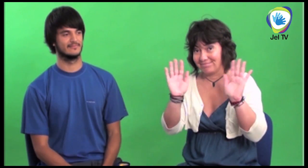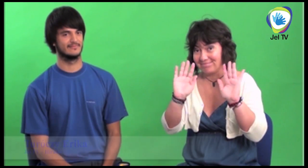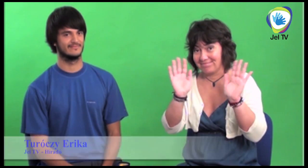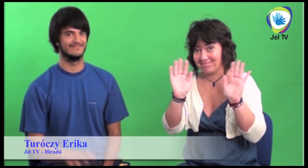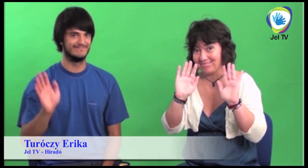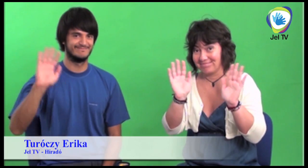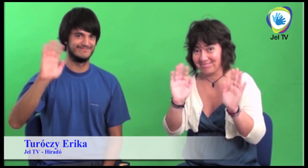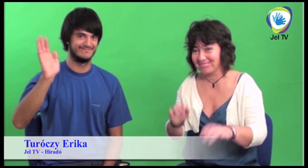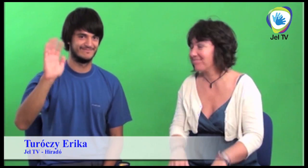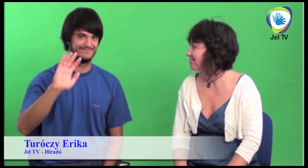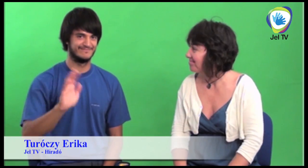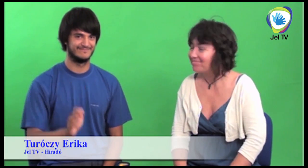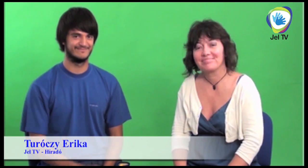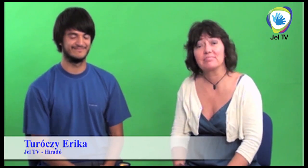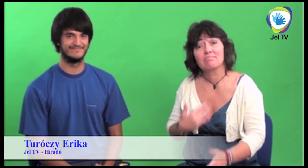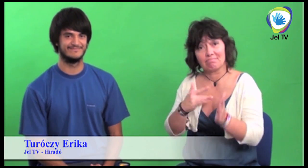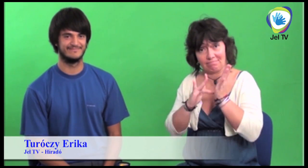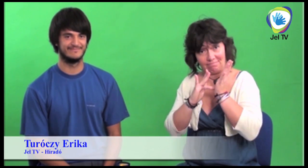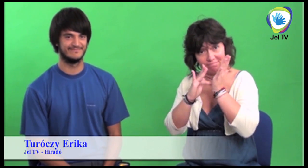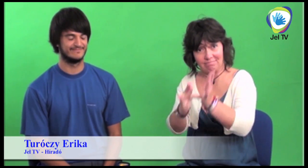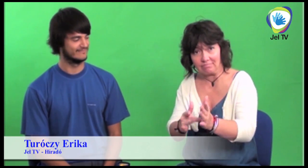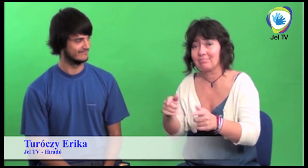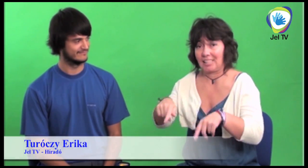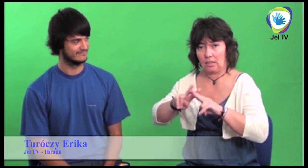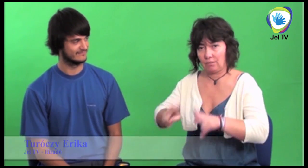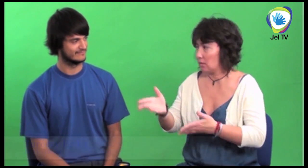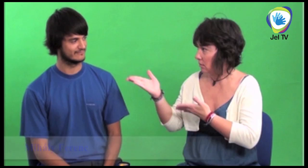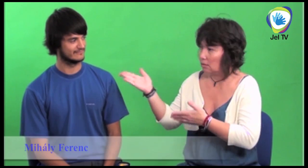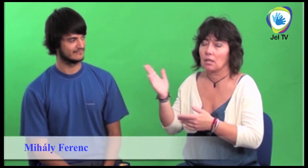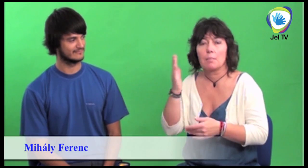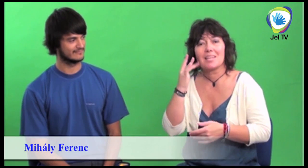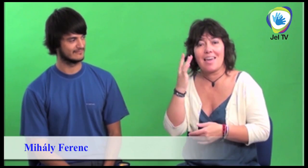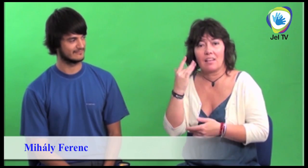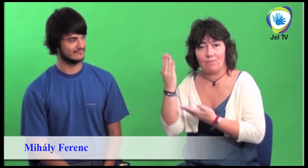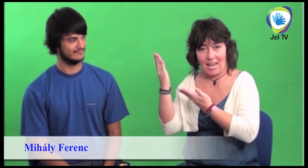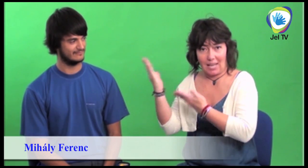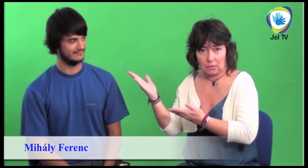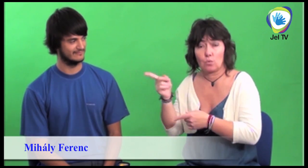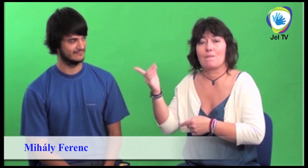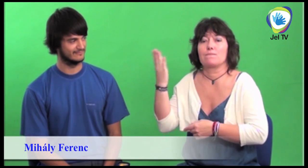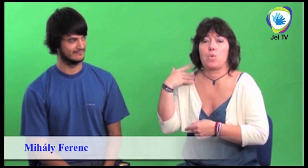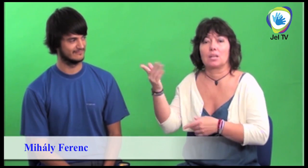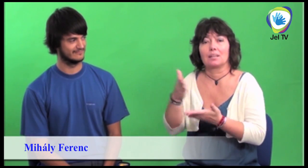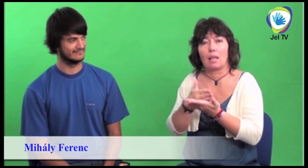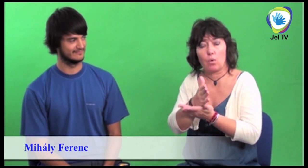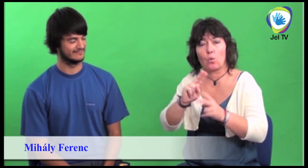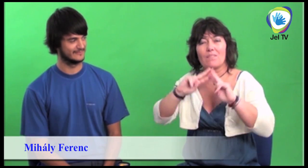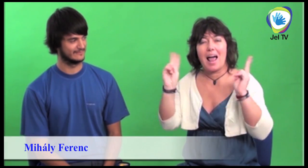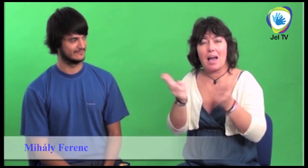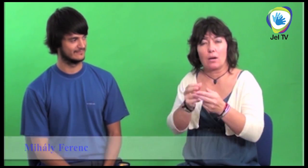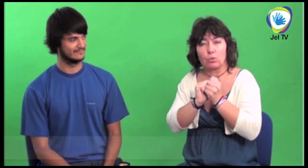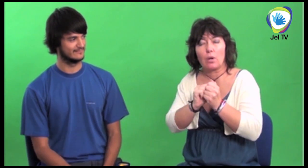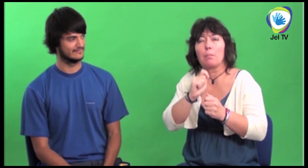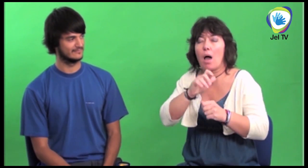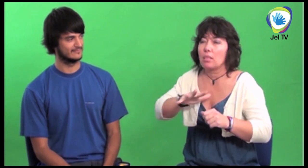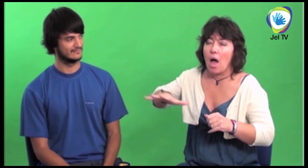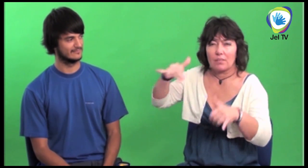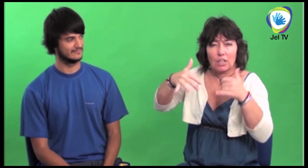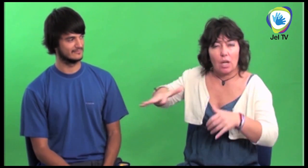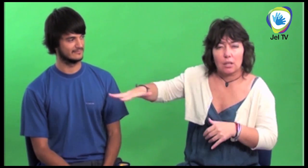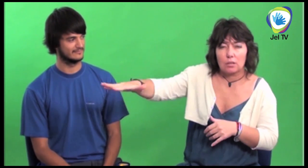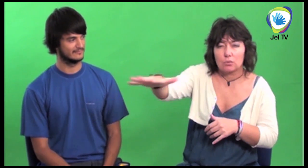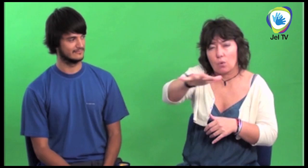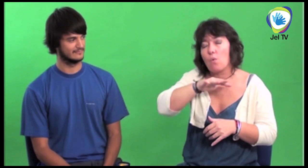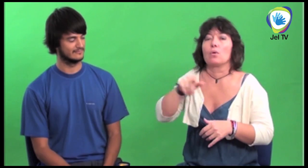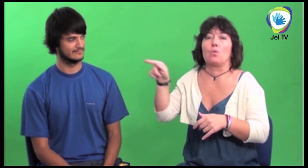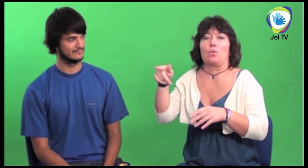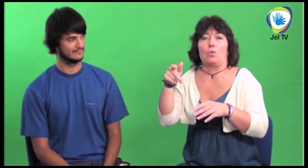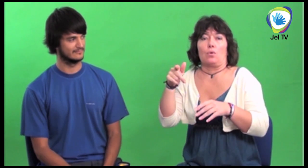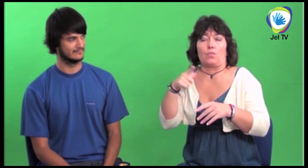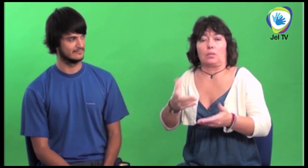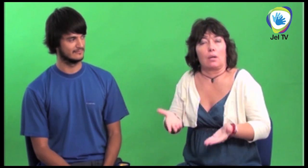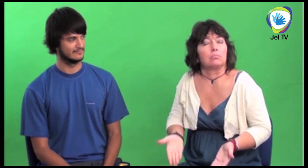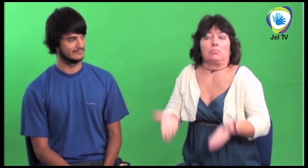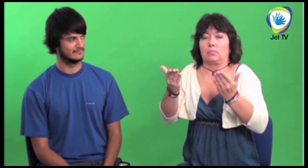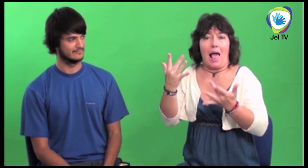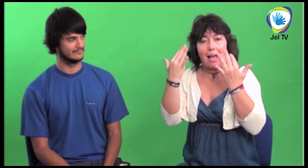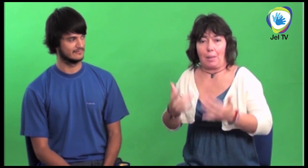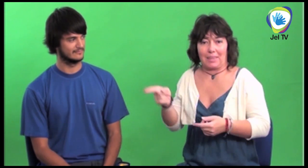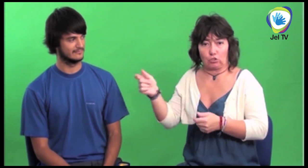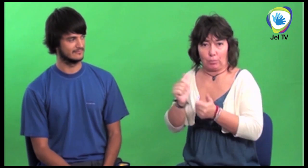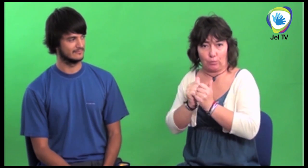Sziasztok! Itt van Mihályi Ferenc, õ volt a tájfutó világbajnokságon a magyar versenyzõk közül a legeredményesebb sportoló.